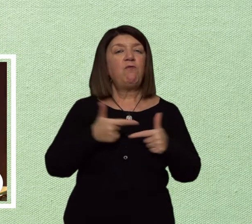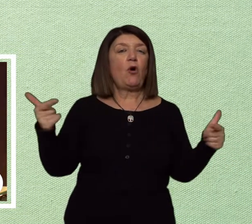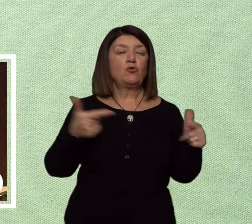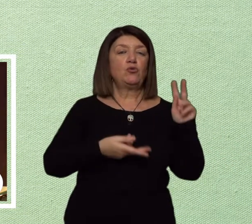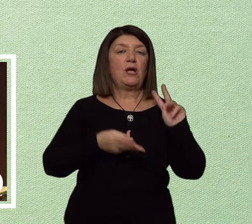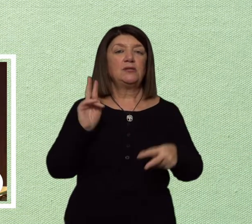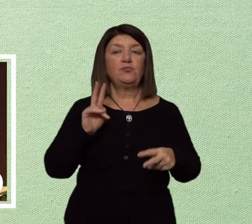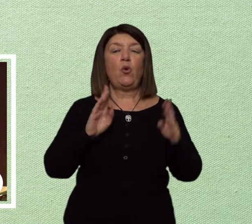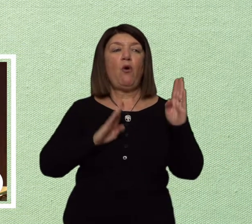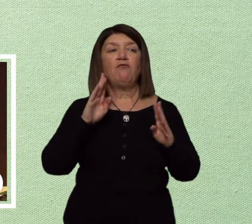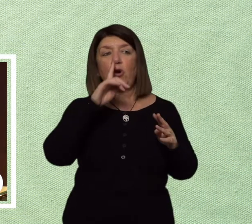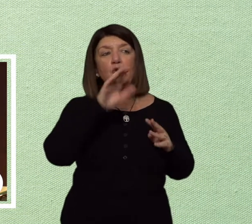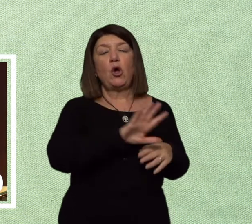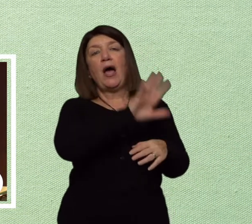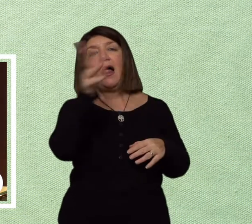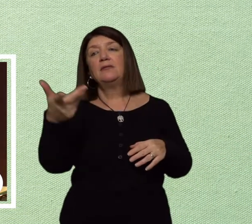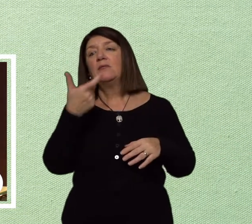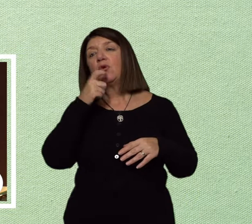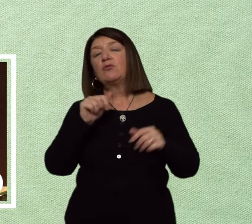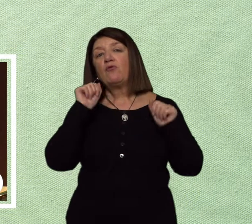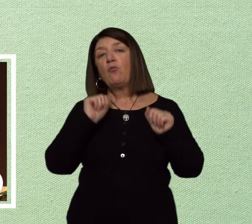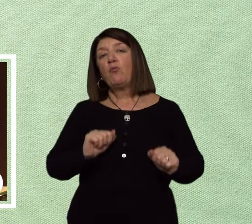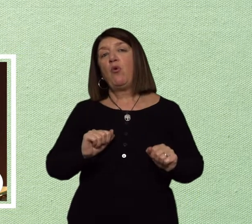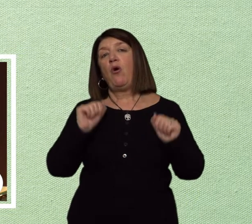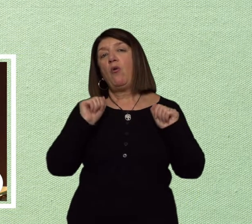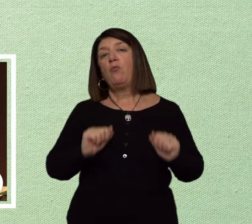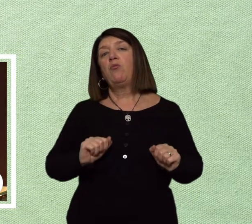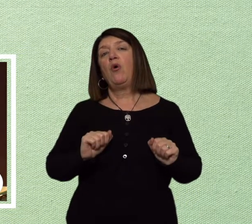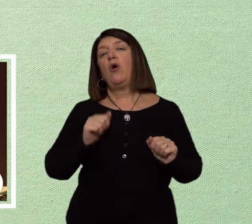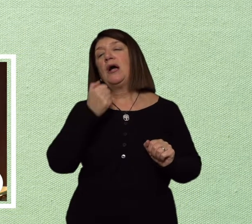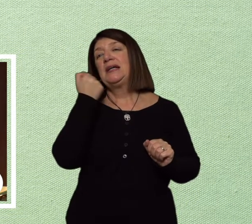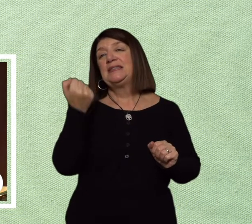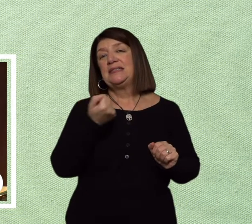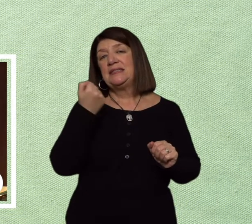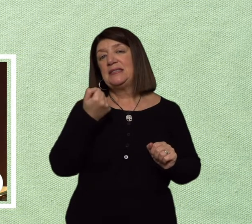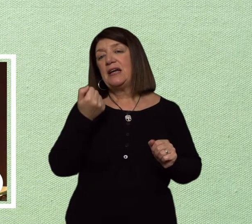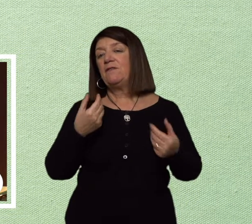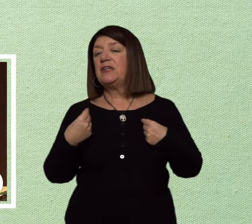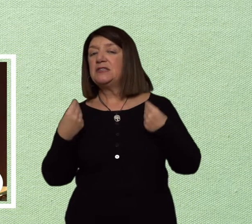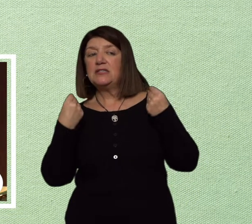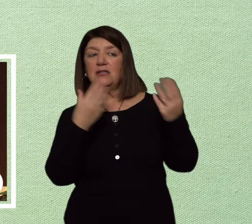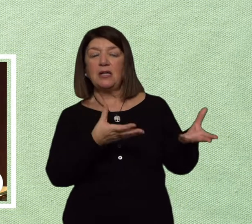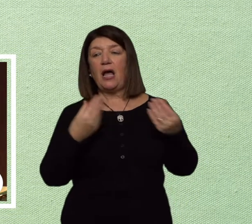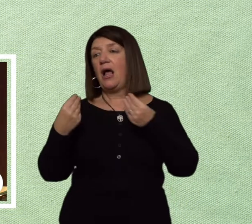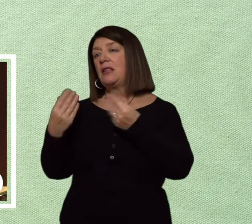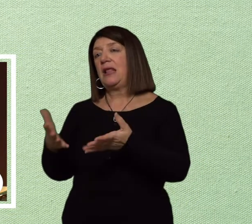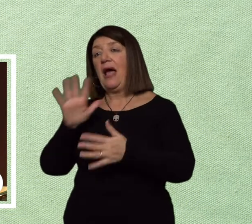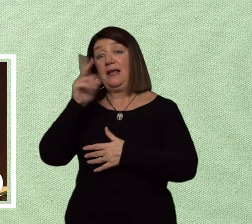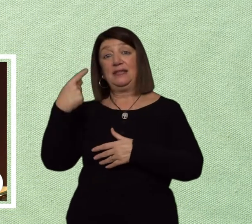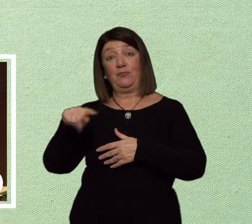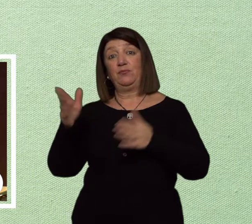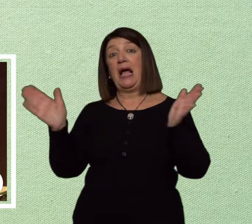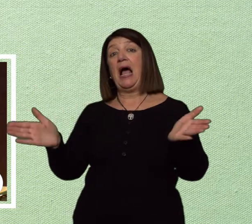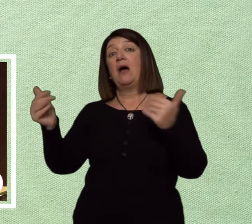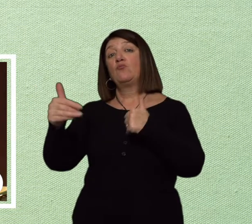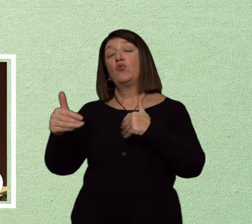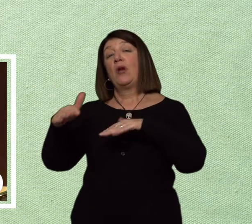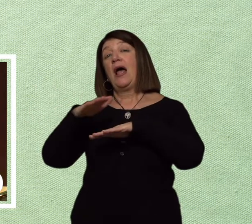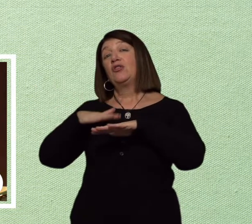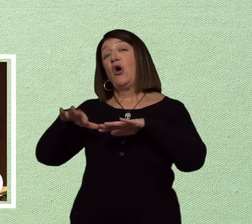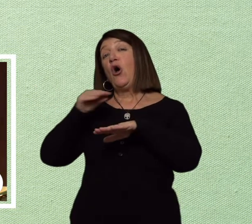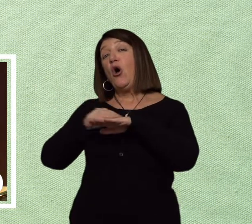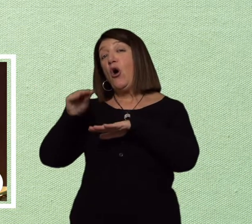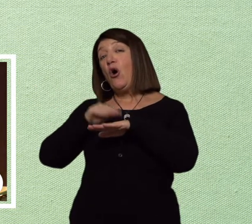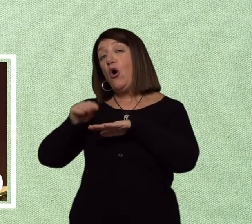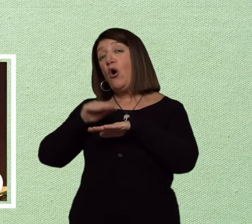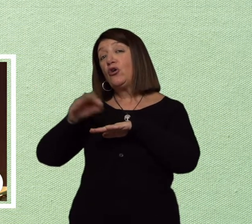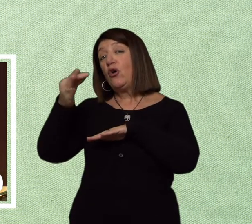possono rivolgersi a servizi ad ambulatori come il Fior di loto di cui credo sia importante anche